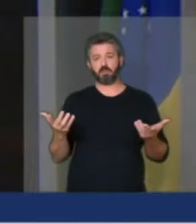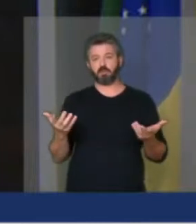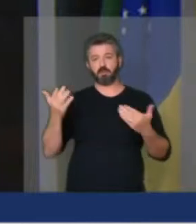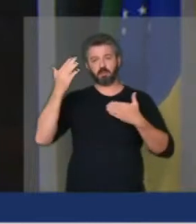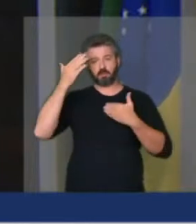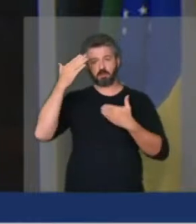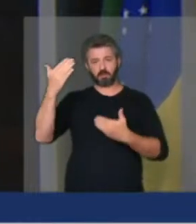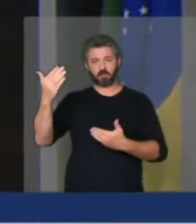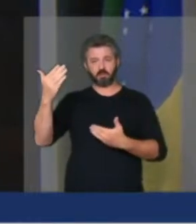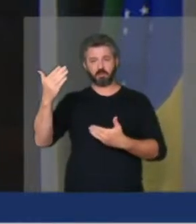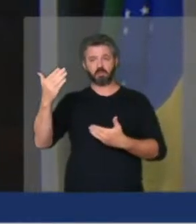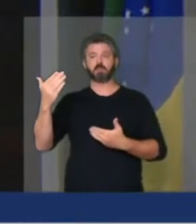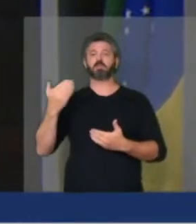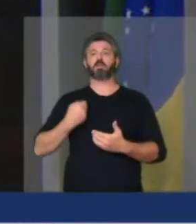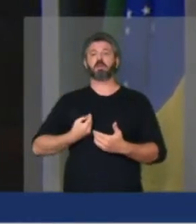ALGUNS DEPUTADOS, ALGUMAS DEPUTADAS QUE ESTAMOS AÍ É